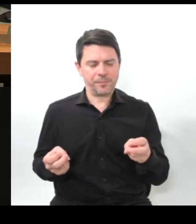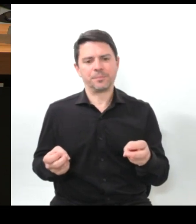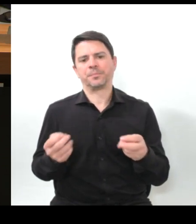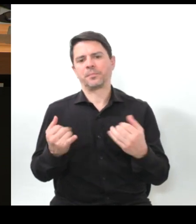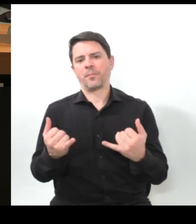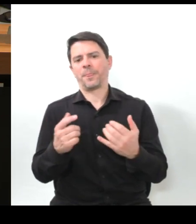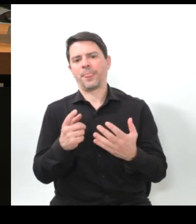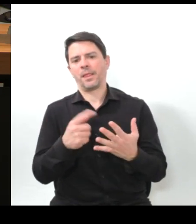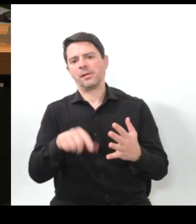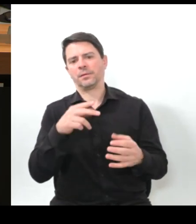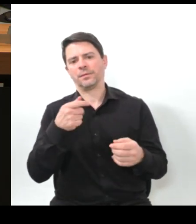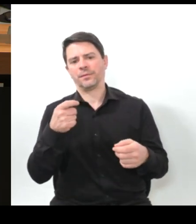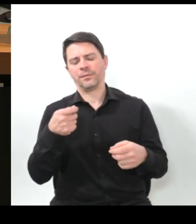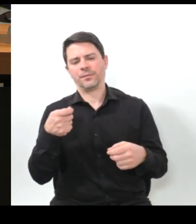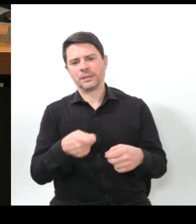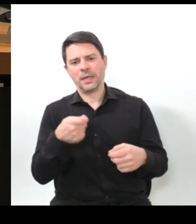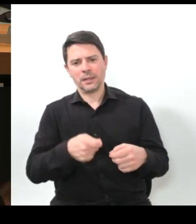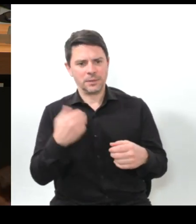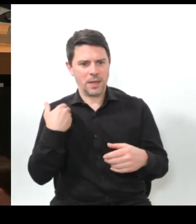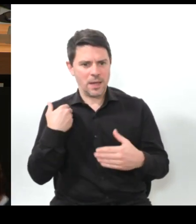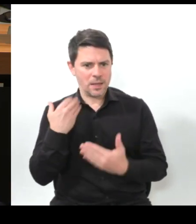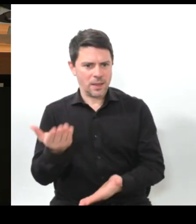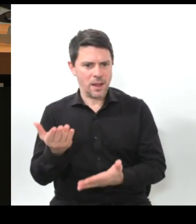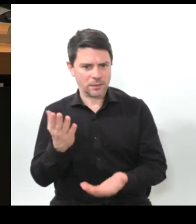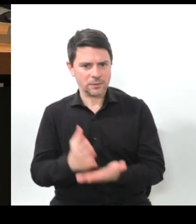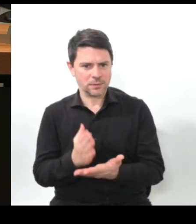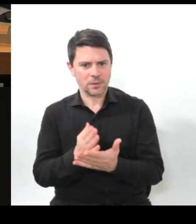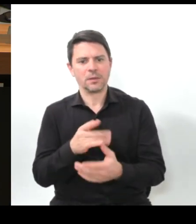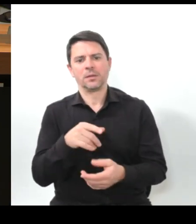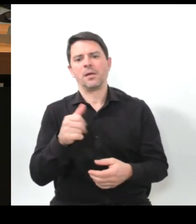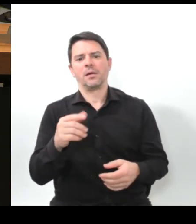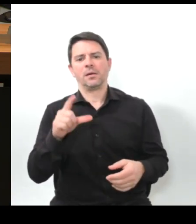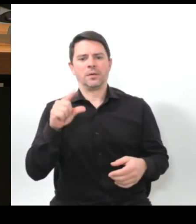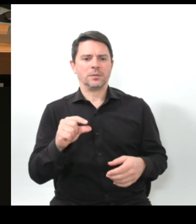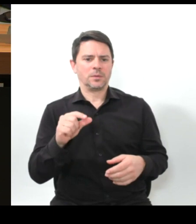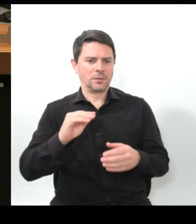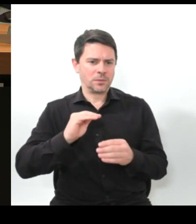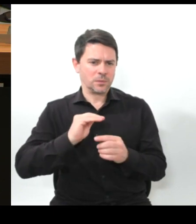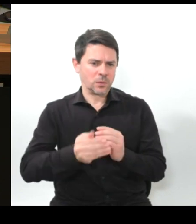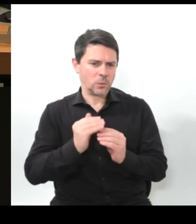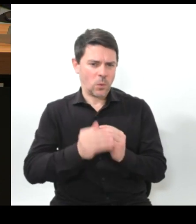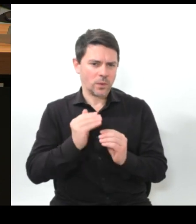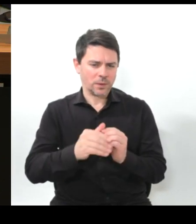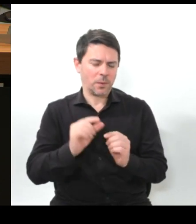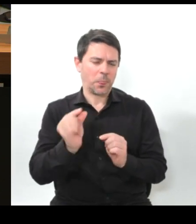Denn seit dem ersten 1.1. 2022 bis heute ist ein Jahr vergangen, in denen diese Menschen Geld brauchten, Geld